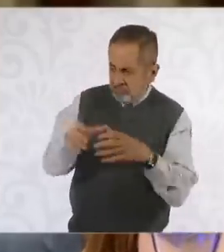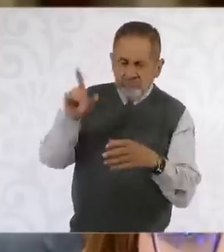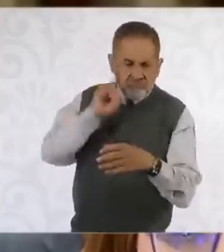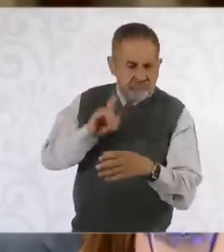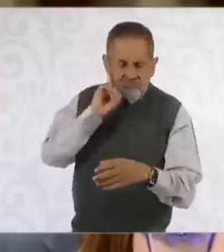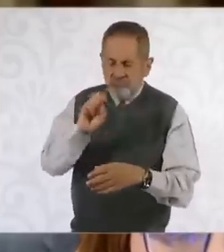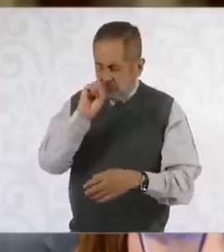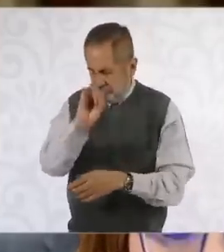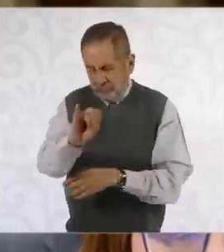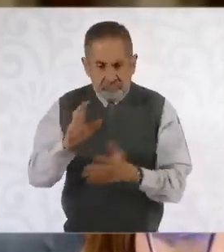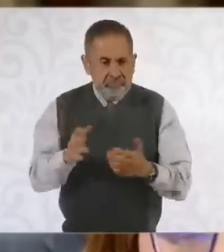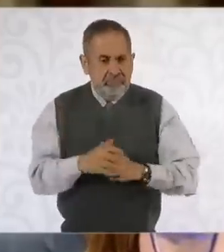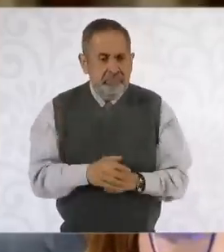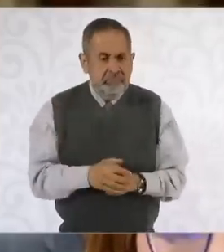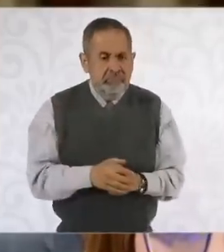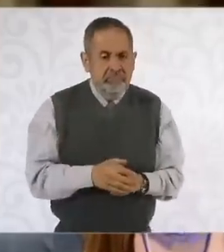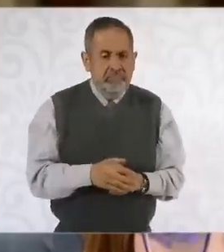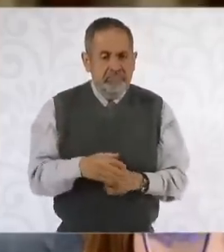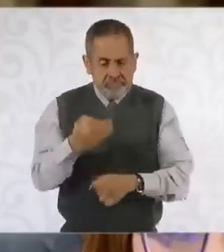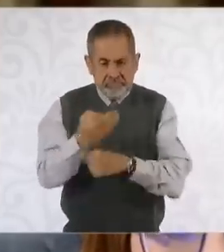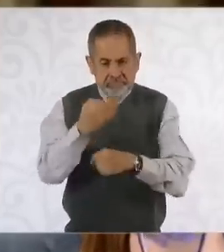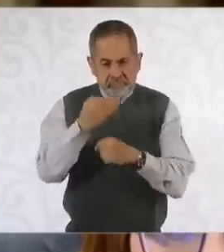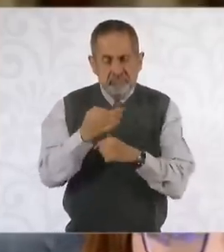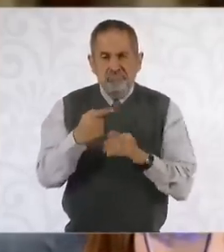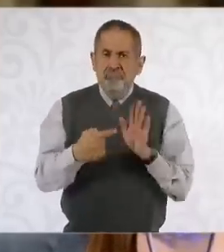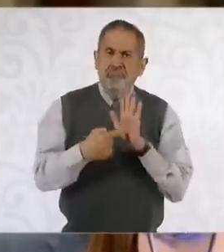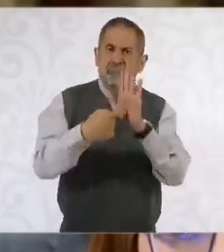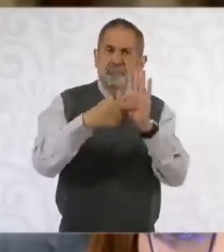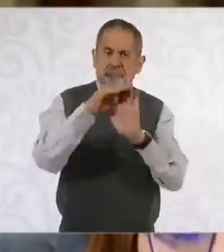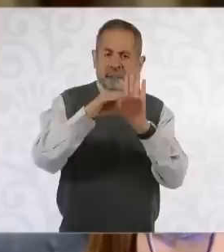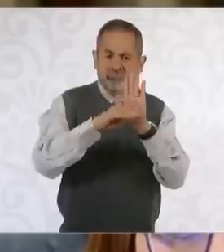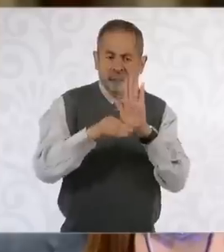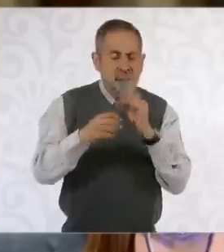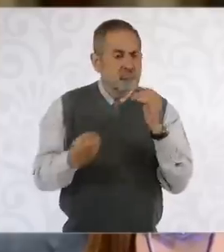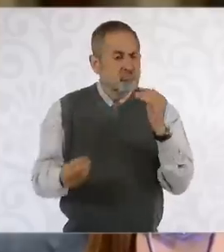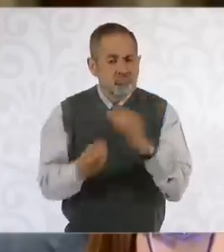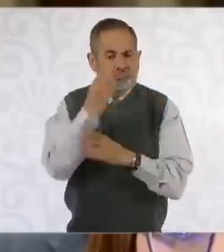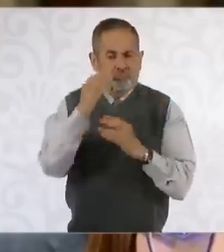y Bueno pues aquí ya se está presentando esta nueva institución la secretaría de las mujeres